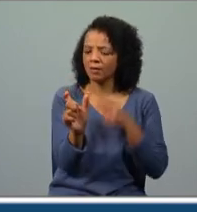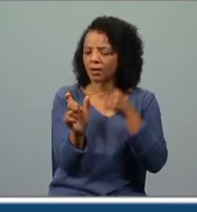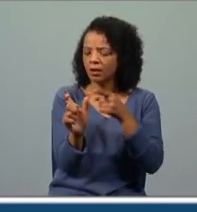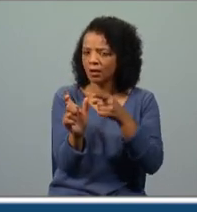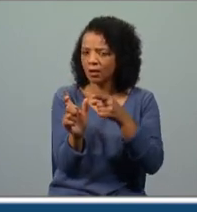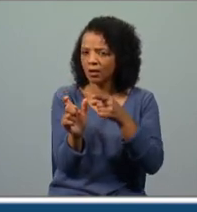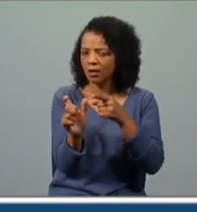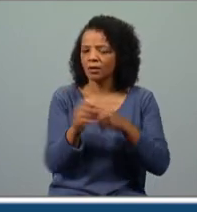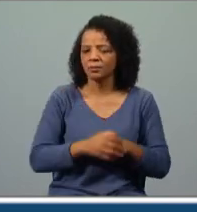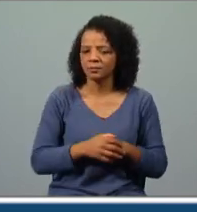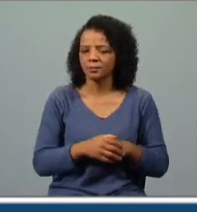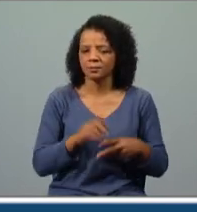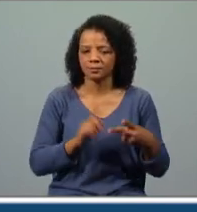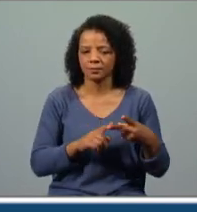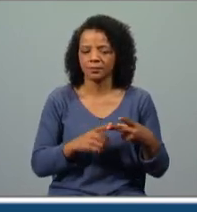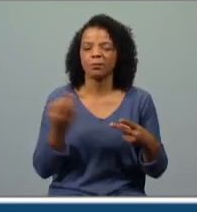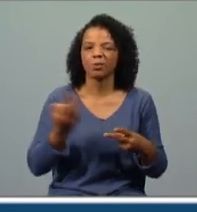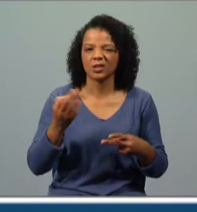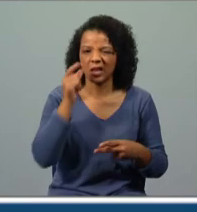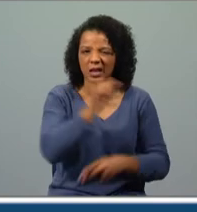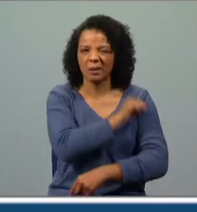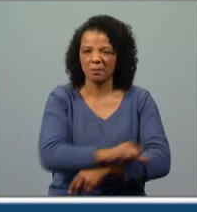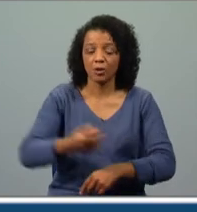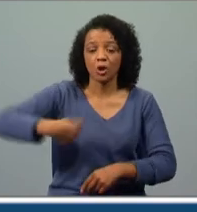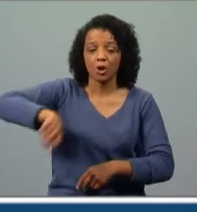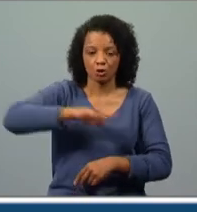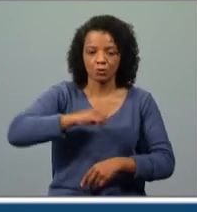frase e na outra que eu vou ler Pois é rapaz é o que nós estamos a perceber 另一個我要讀的句子是的男孩是我們正在意識到的